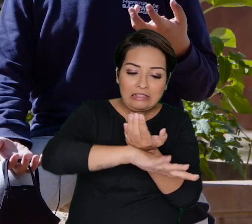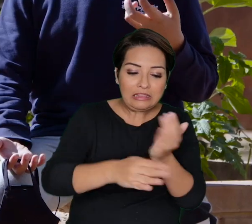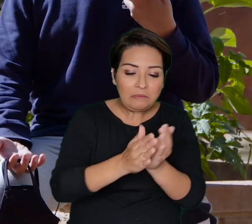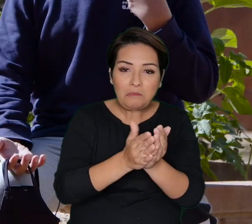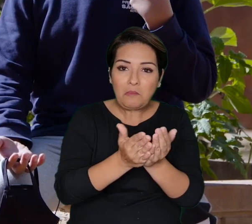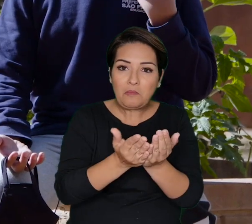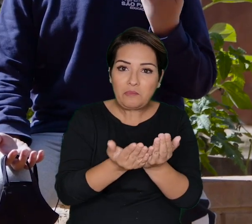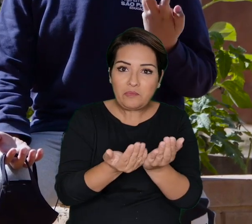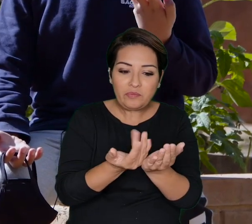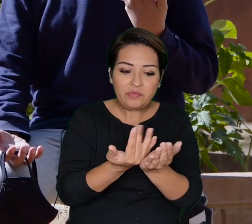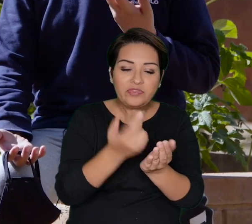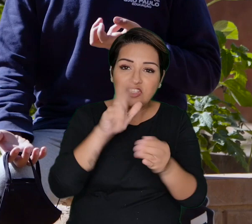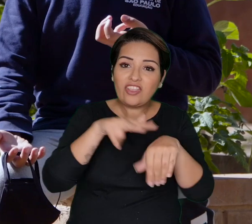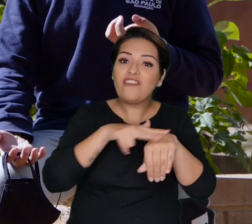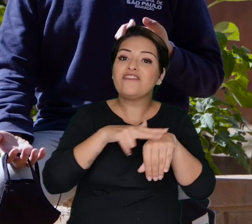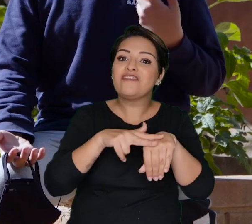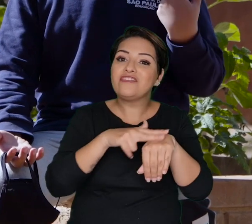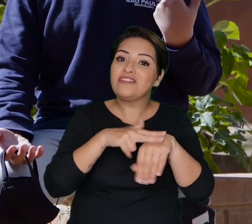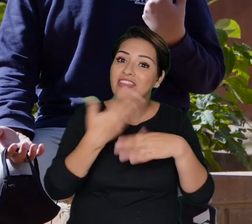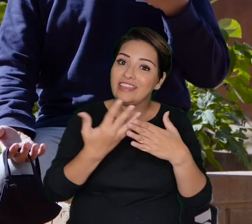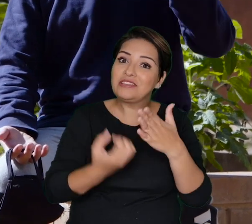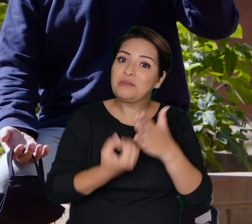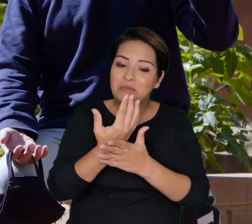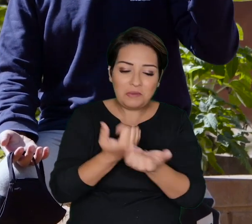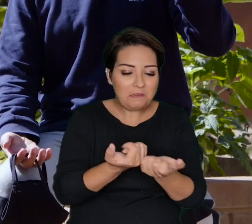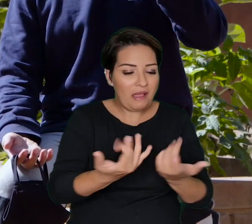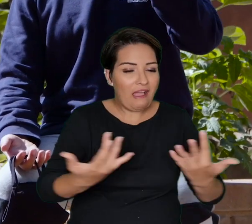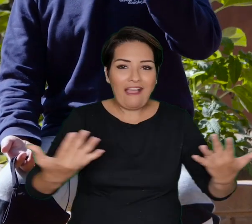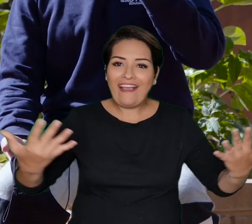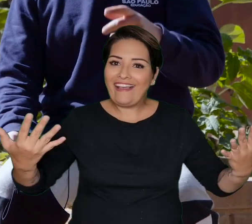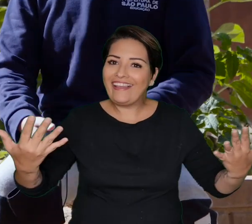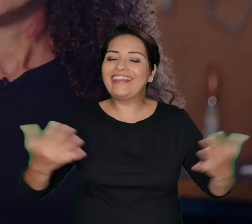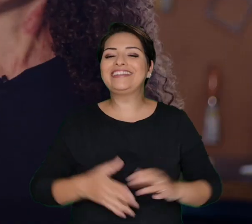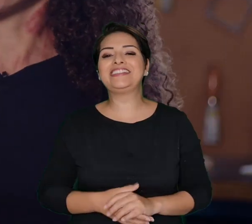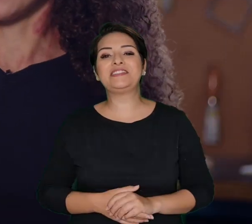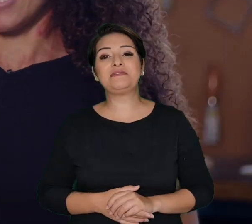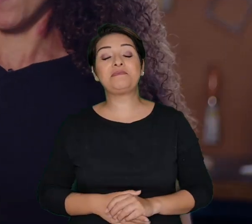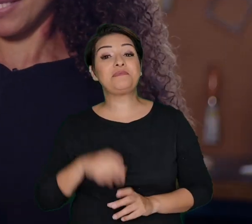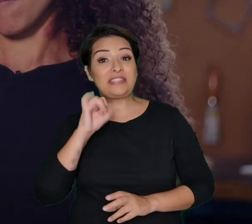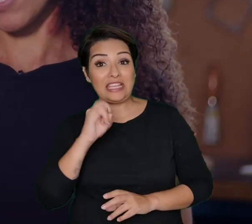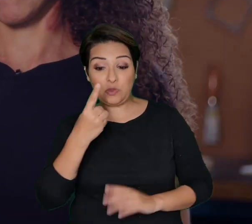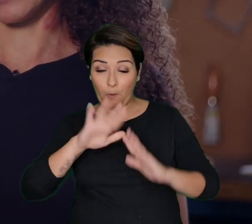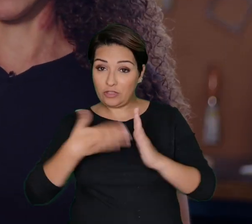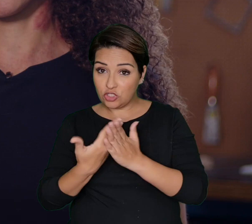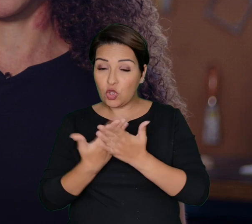Aí depois ele abriu a casca já verde e nasceu as plantas. Se uma escola quiser começar uma horta pedagógica,